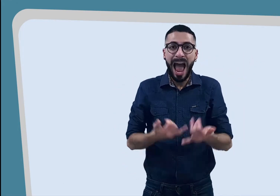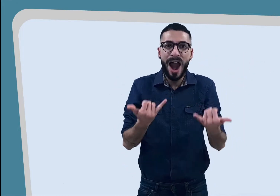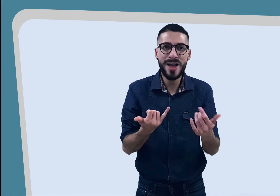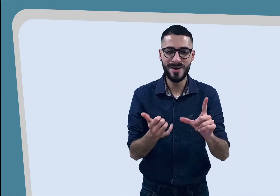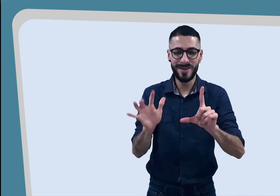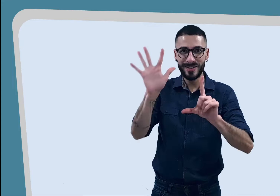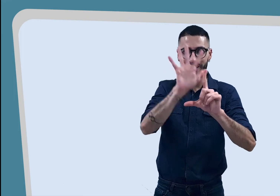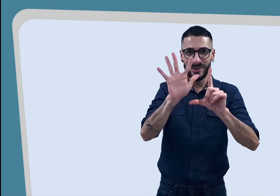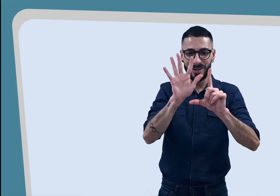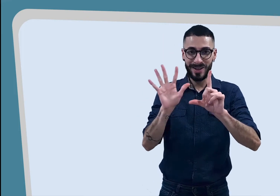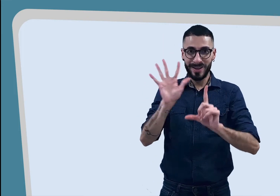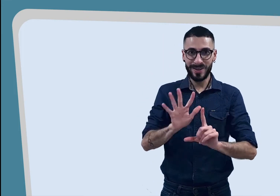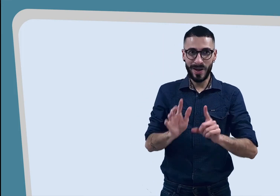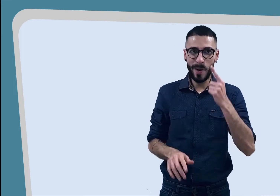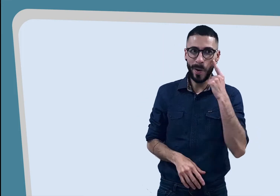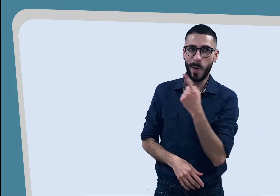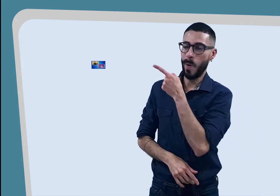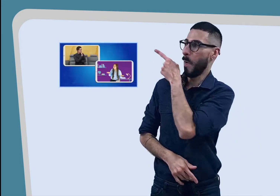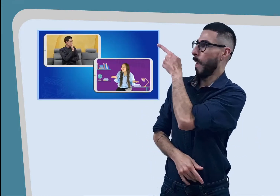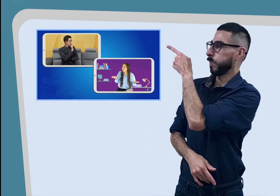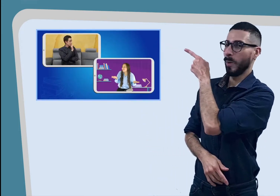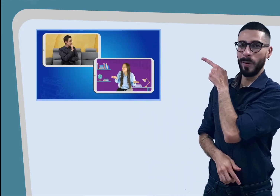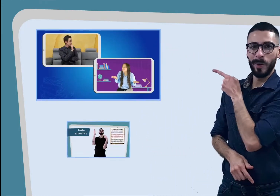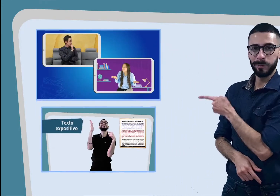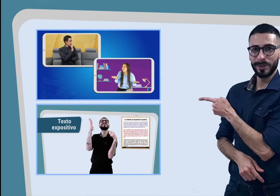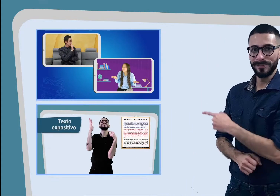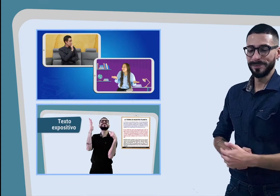Observen los siguientes videos.